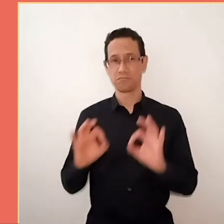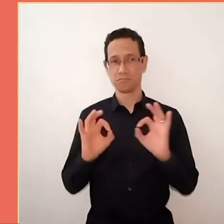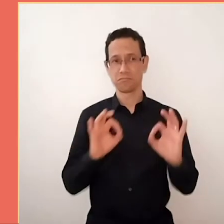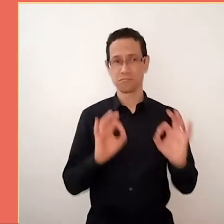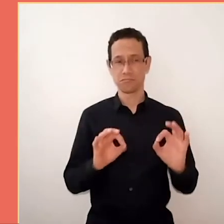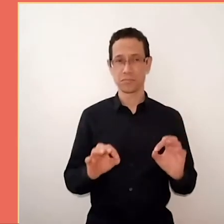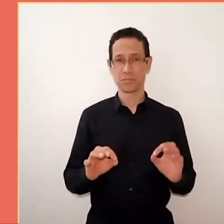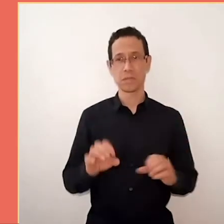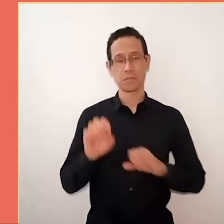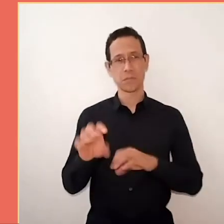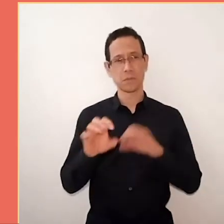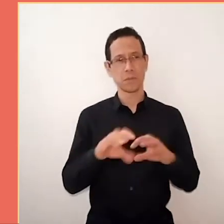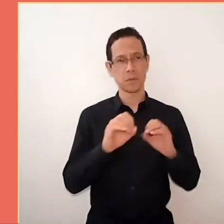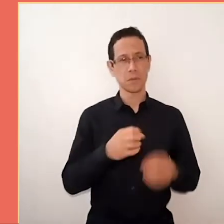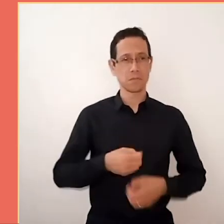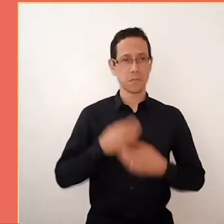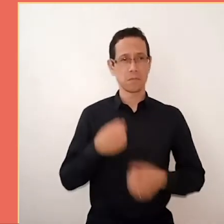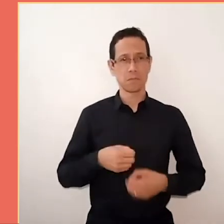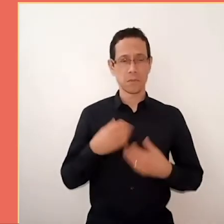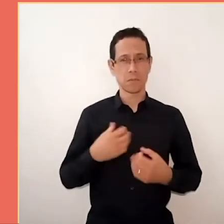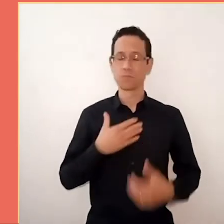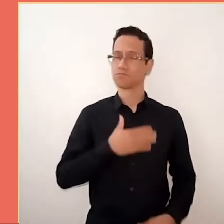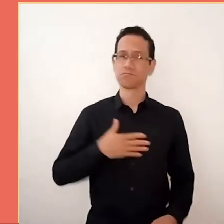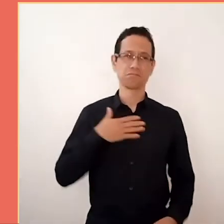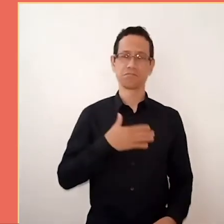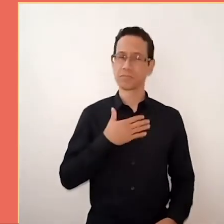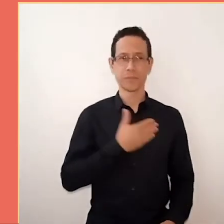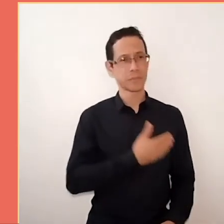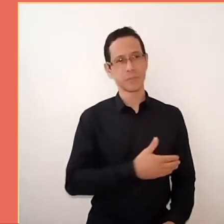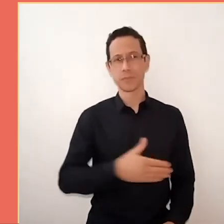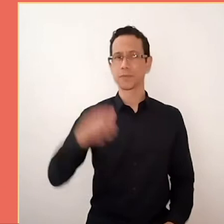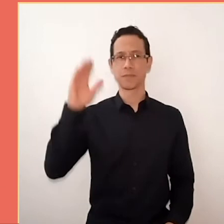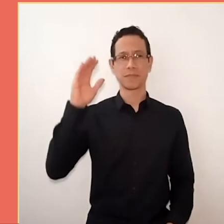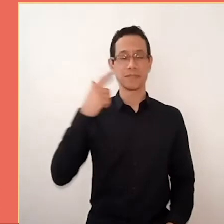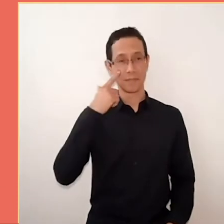nunca mais se separará da poesia, e a poesia é fundamental,